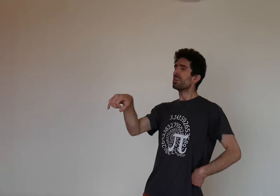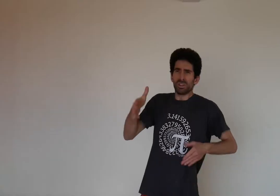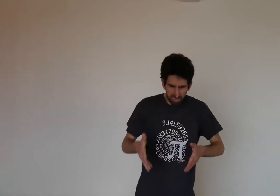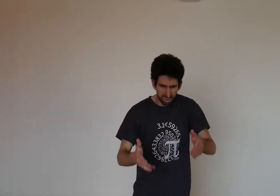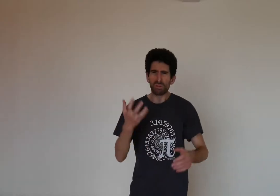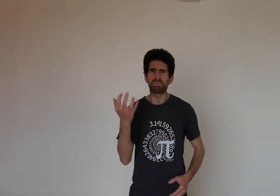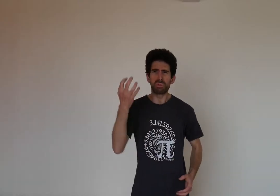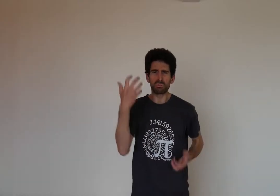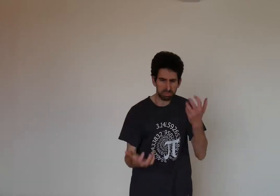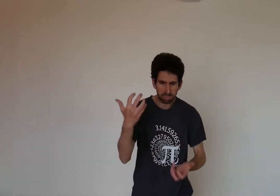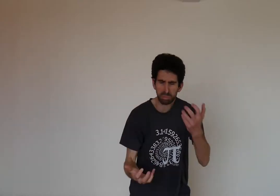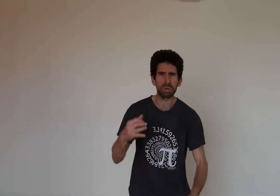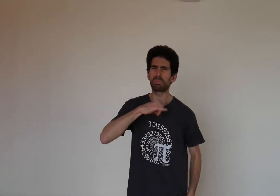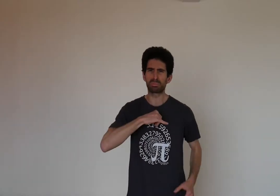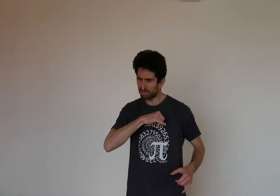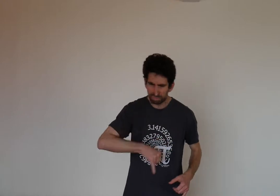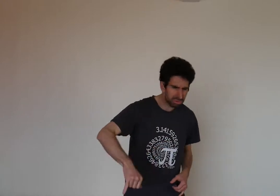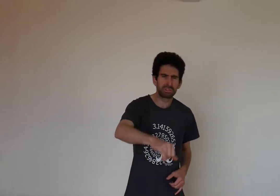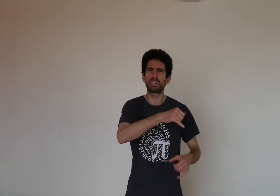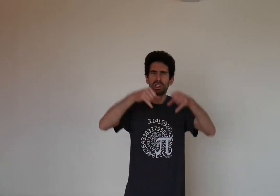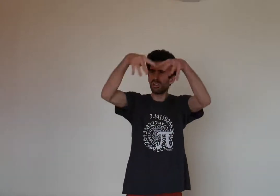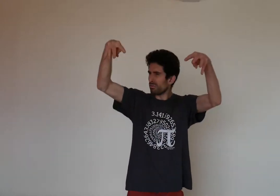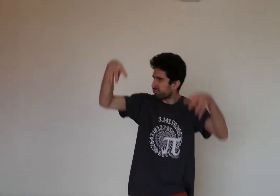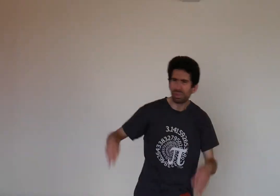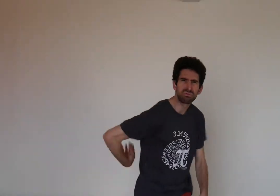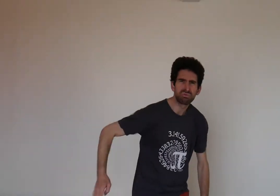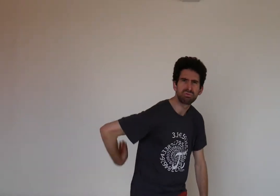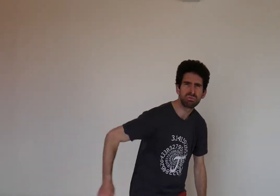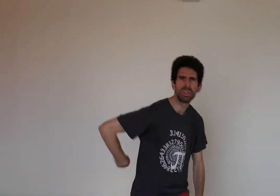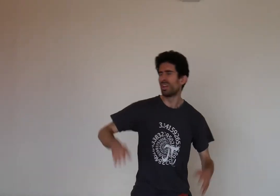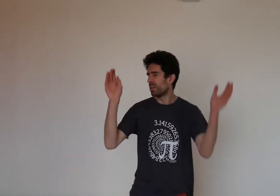il y avait de la merde et de la pisse dans les couloirs. On se torchait le cul avec les tentures.